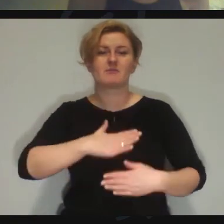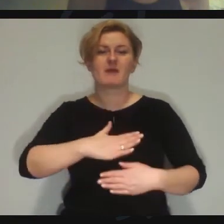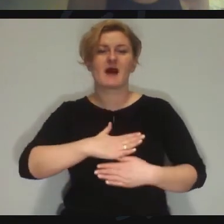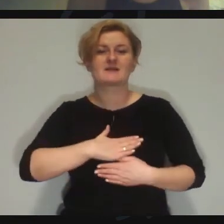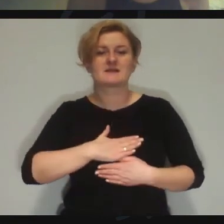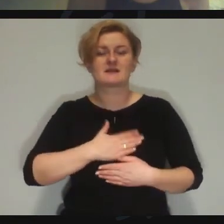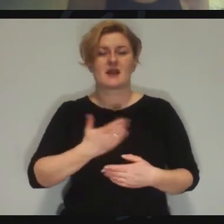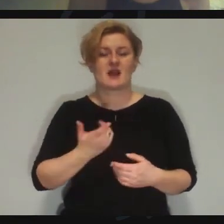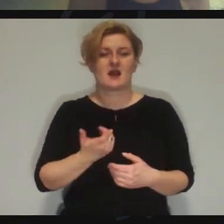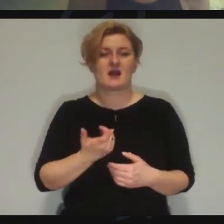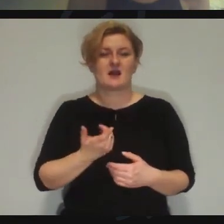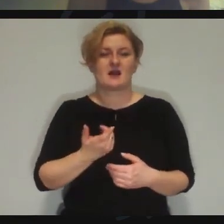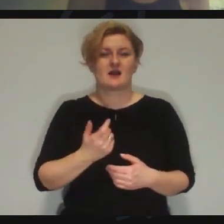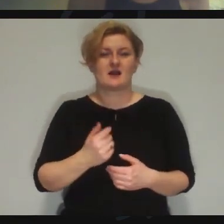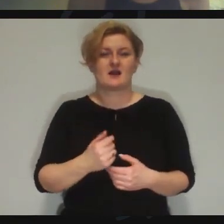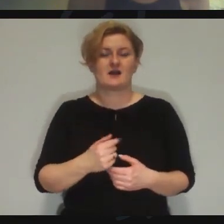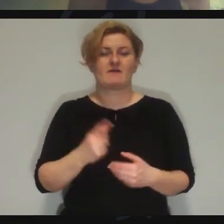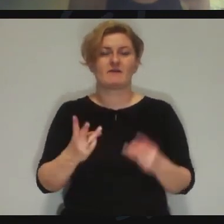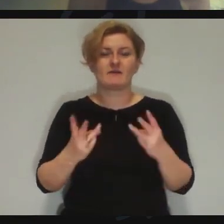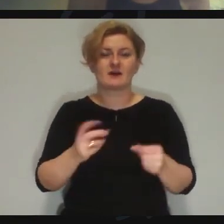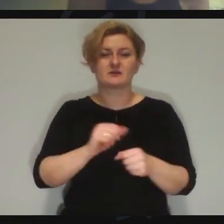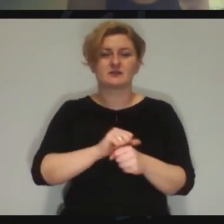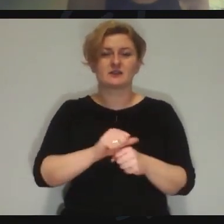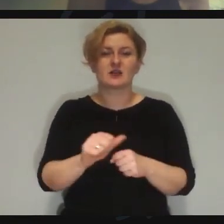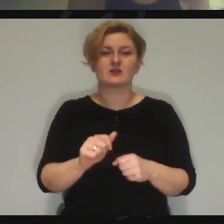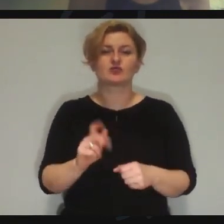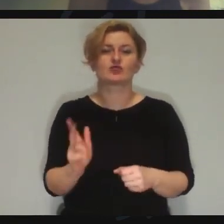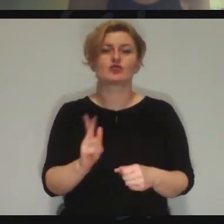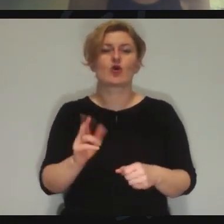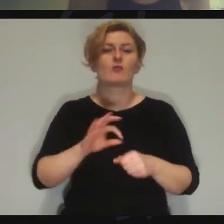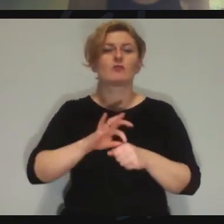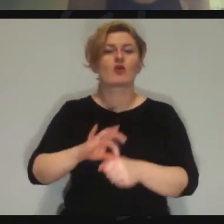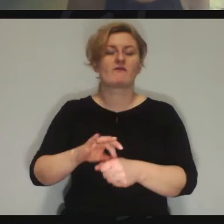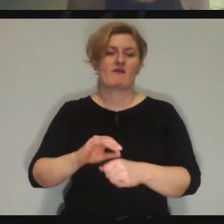Bardzo ważne jest to, kto prowadzi zajęcia.